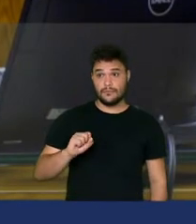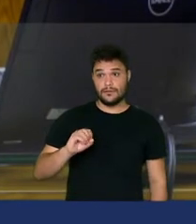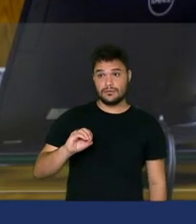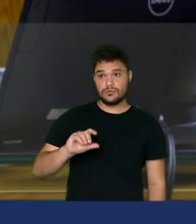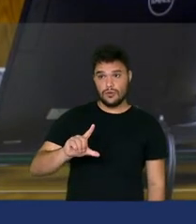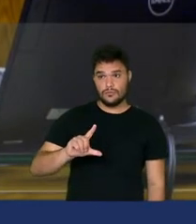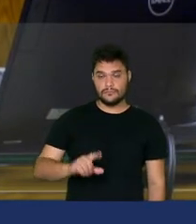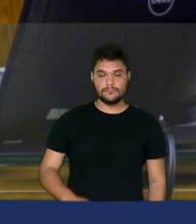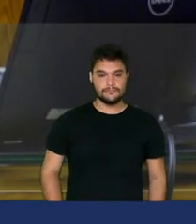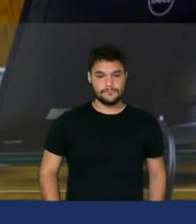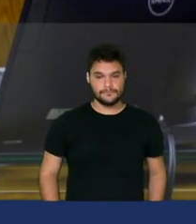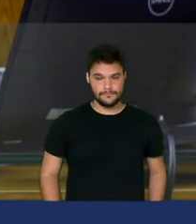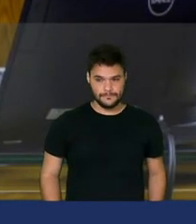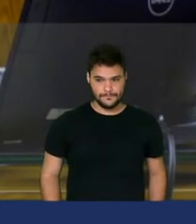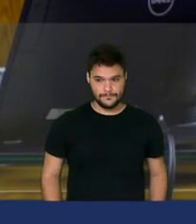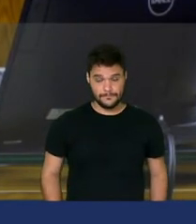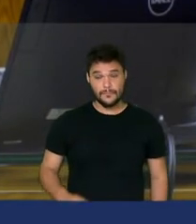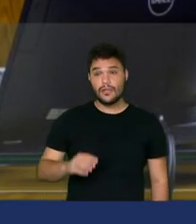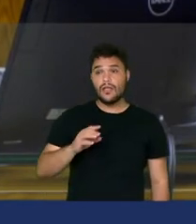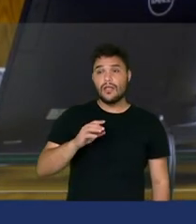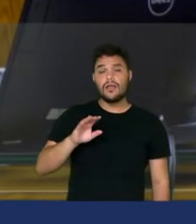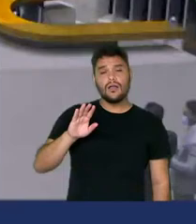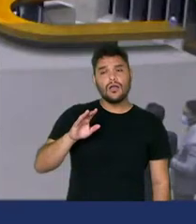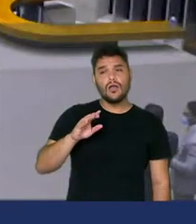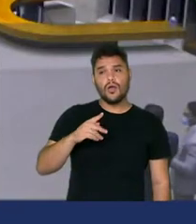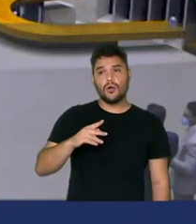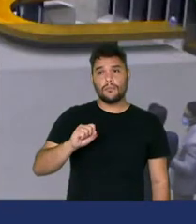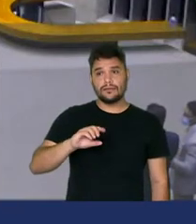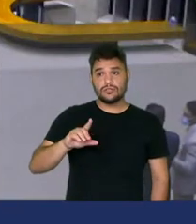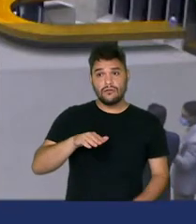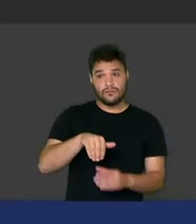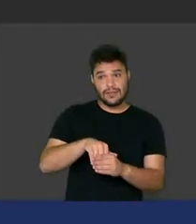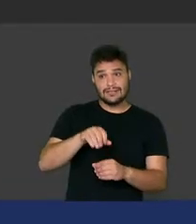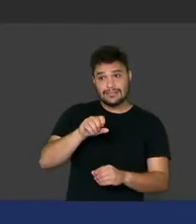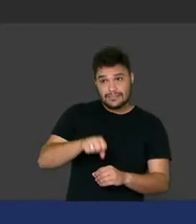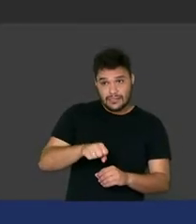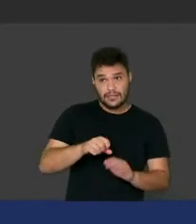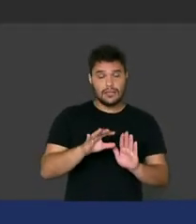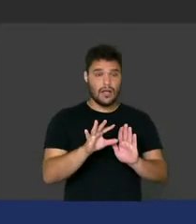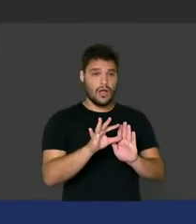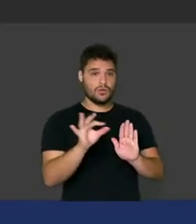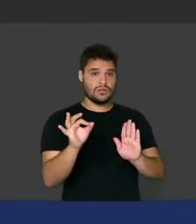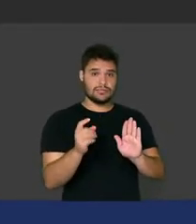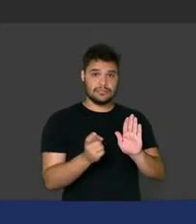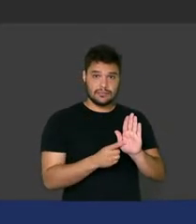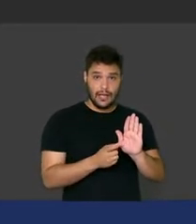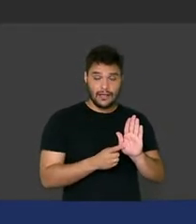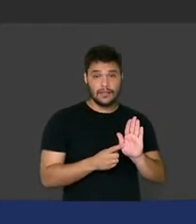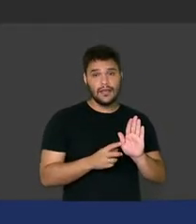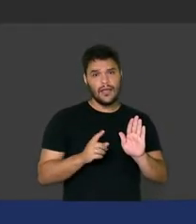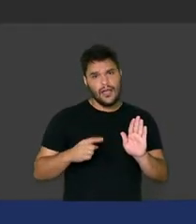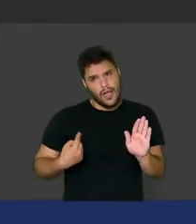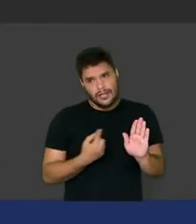[PRESIDENTE]: É... PSOL. -- [DEPUTADA]: PSOL VOTA SIM AO DESTAQUE, PRESIDENTE. A